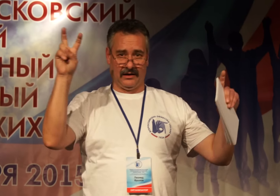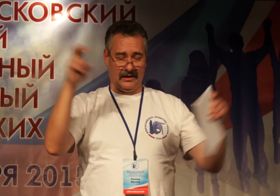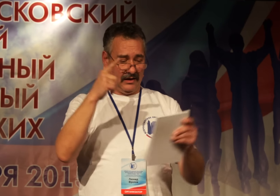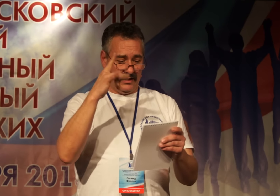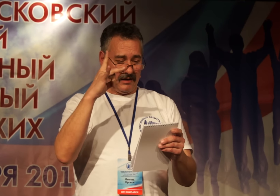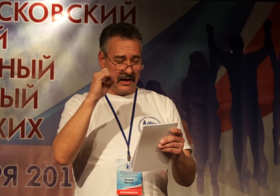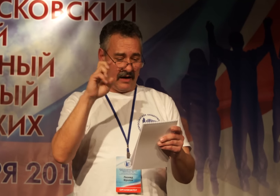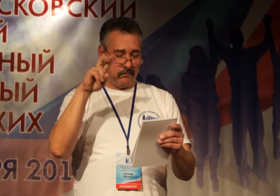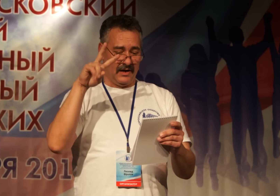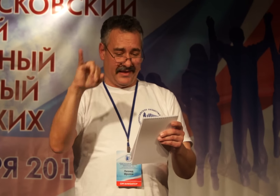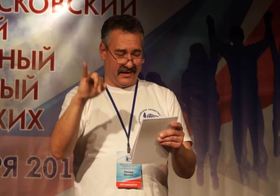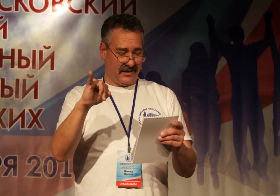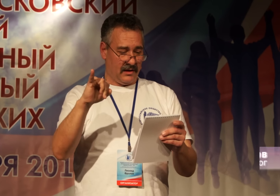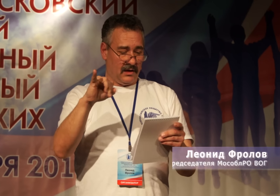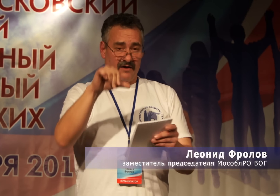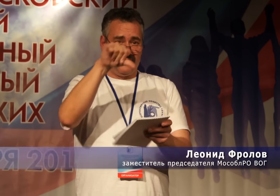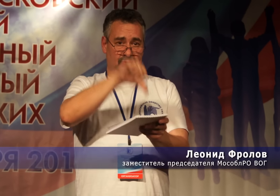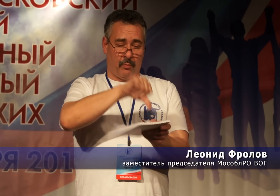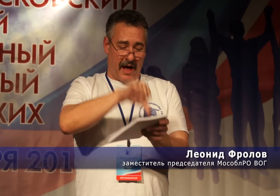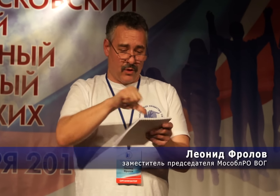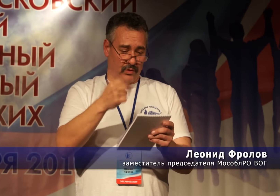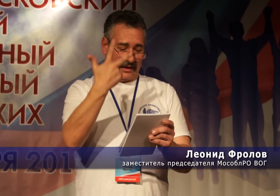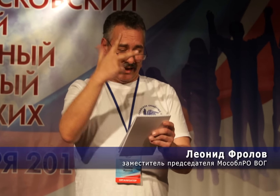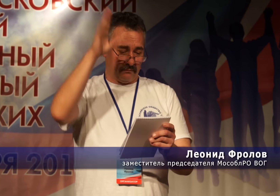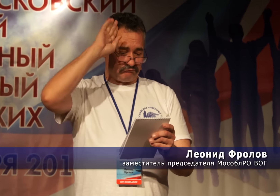За тренингами последовала культурная программа,